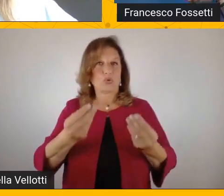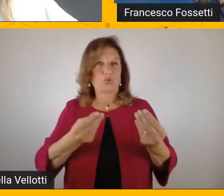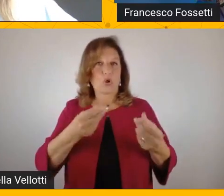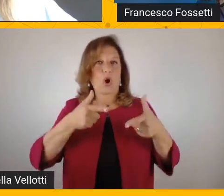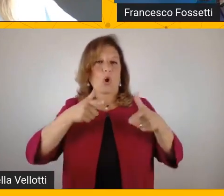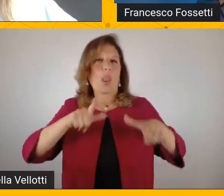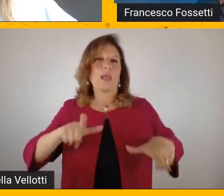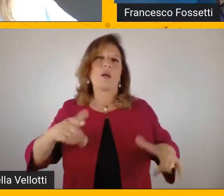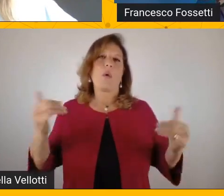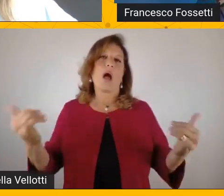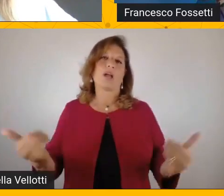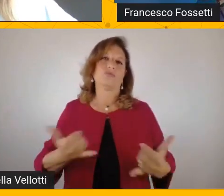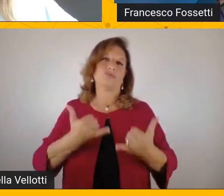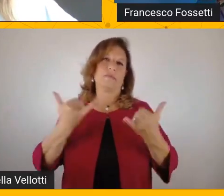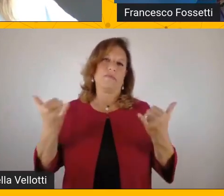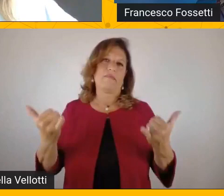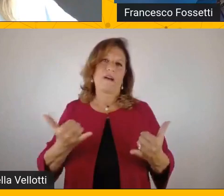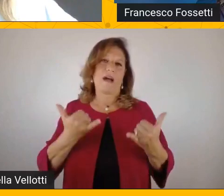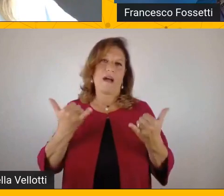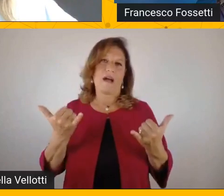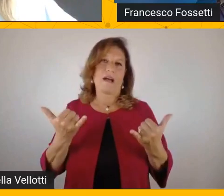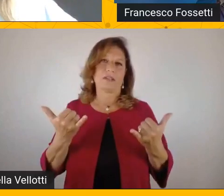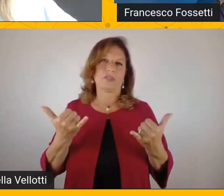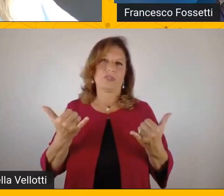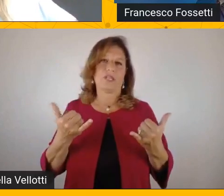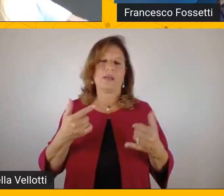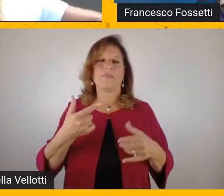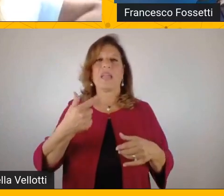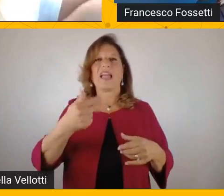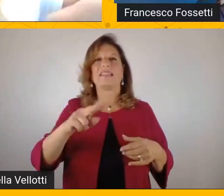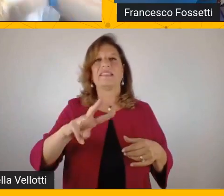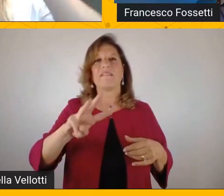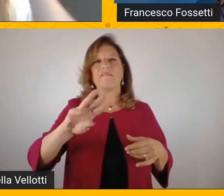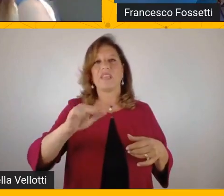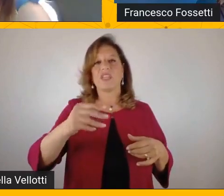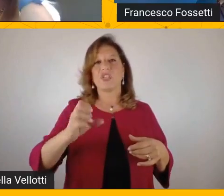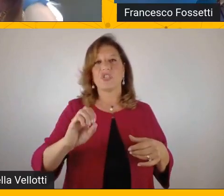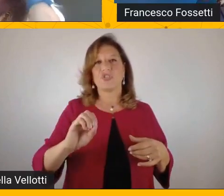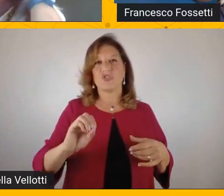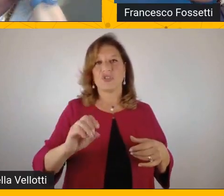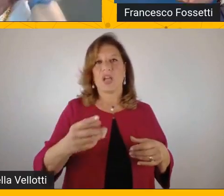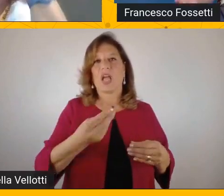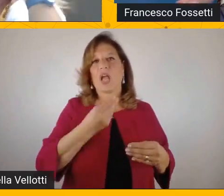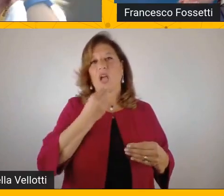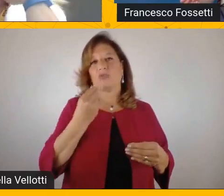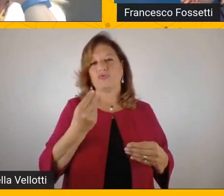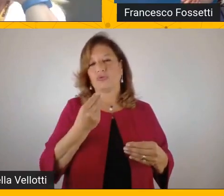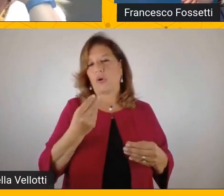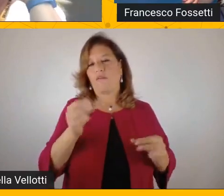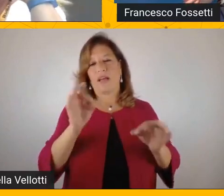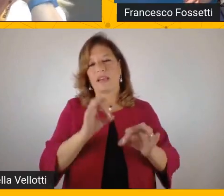magari suggerirlo se tanto ormai le nuove generazioni su